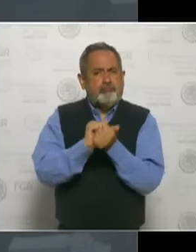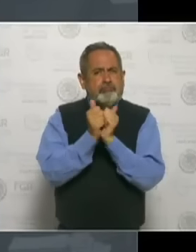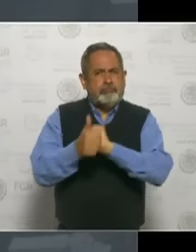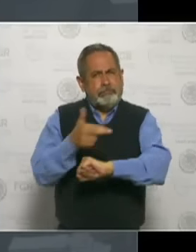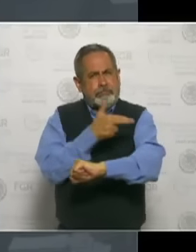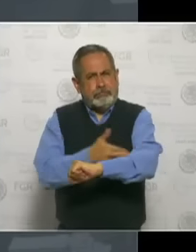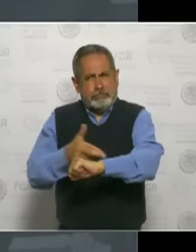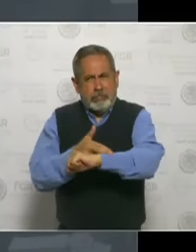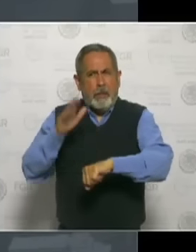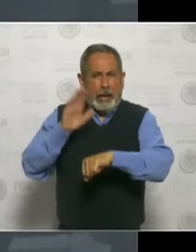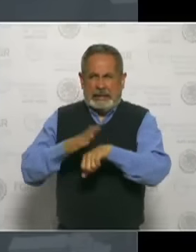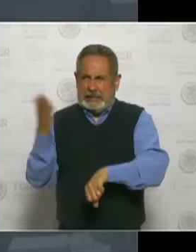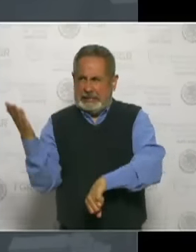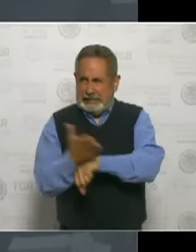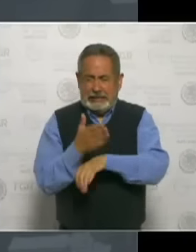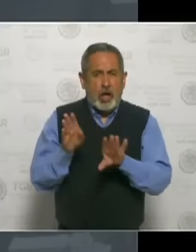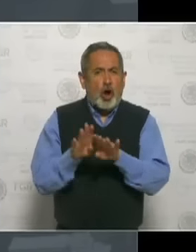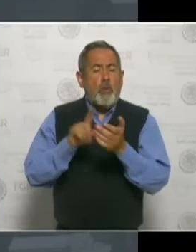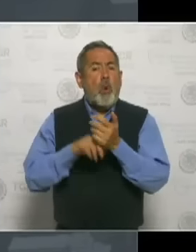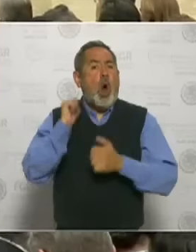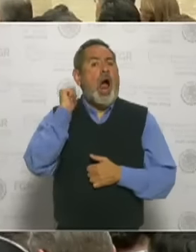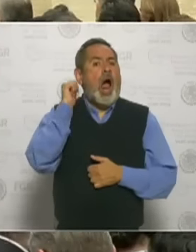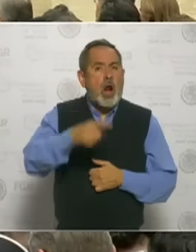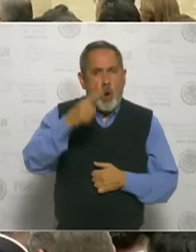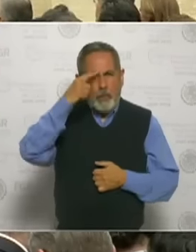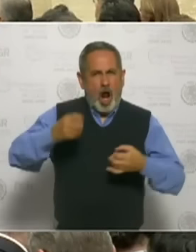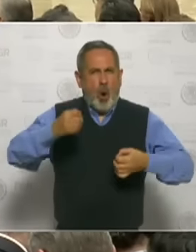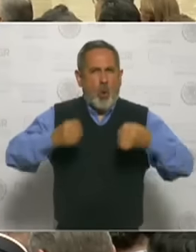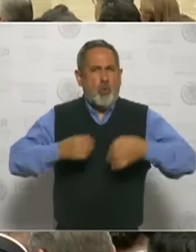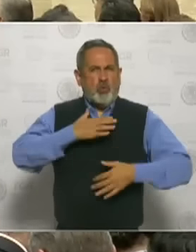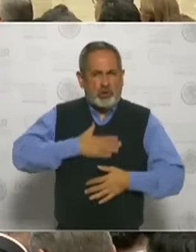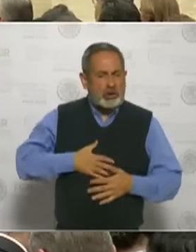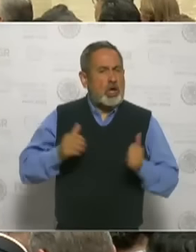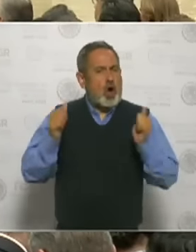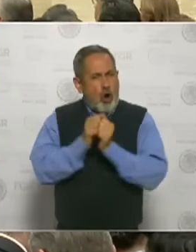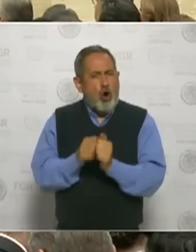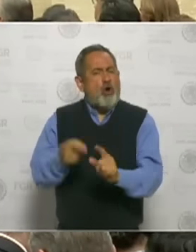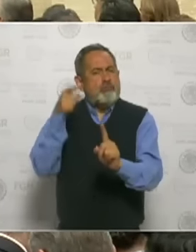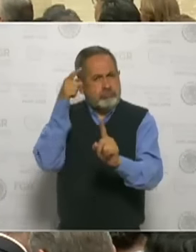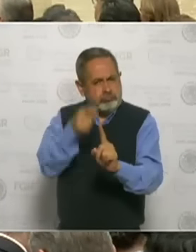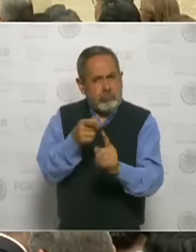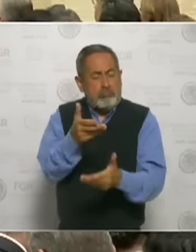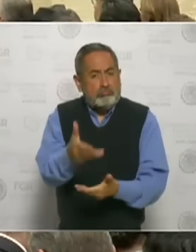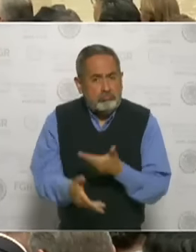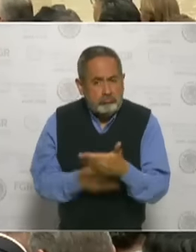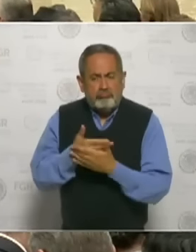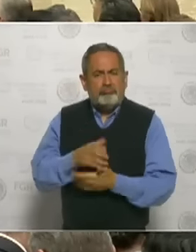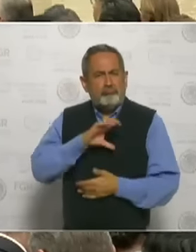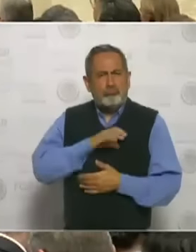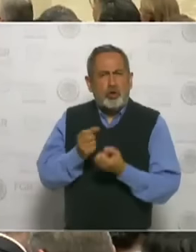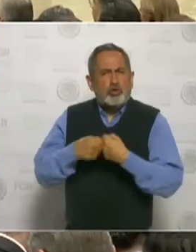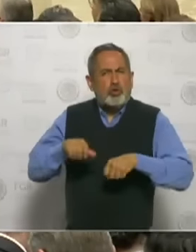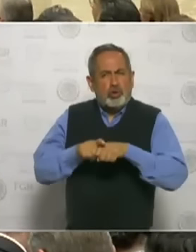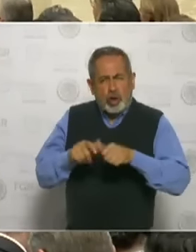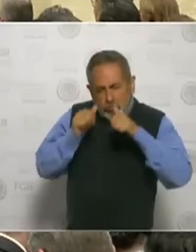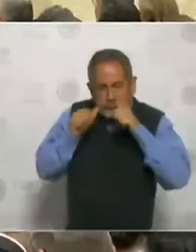visión punitiva hacia una procuración de justicia con un profundo sentido social. En este sentido,